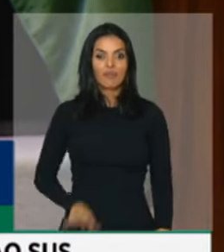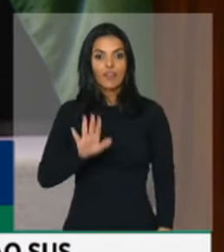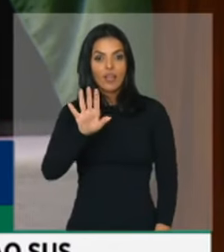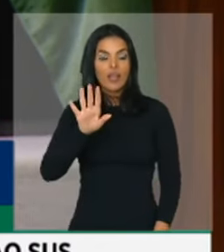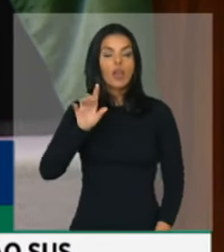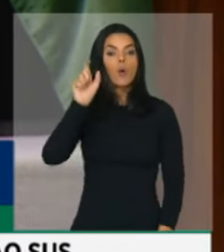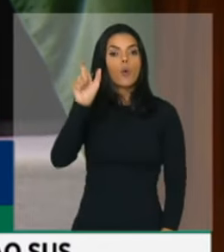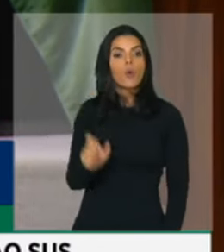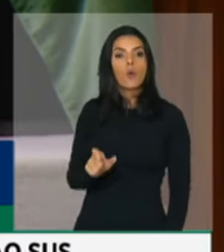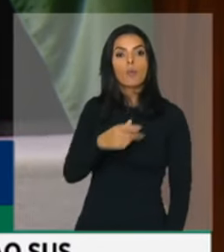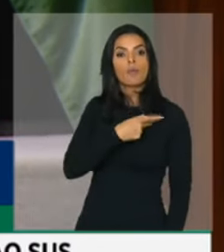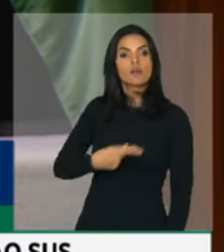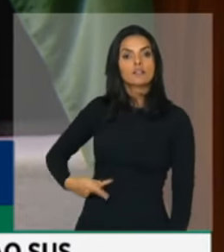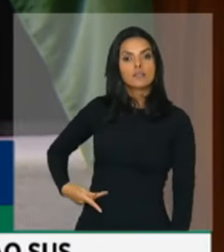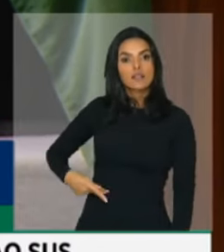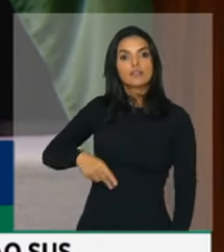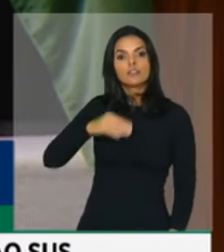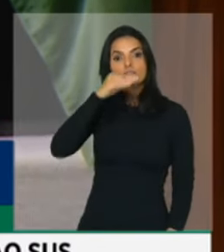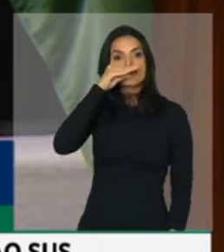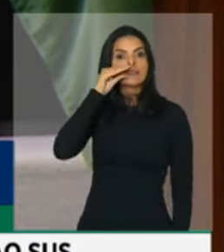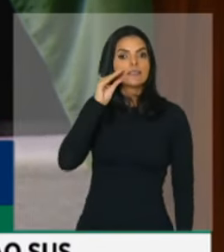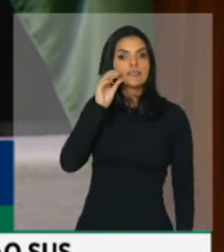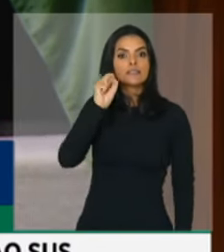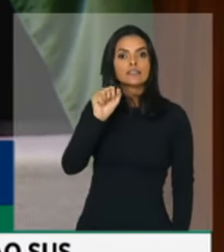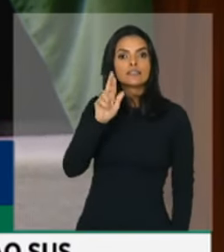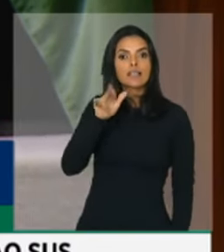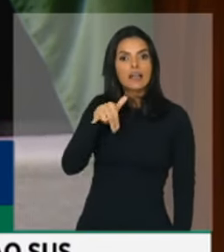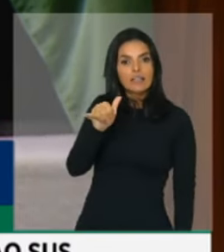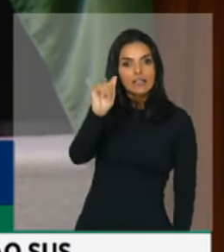SARNEY A CRIAÇÃO DO SUAS, DO SEGURO-DESEMPREGO, DO VALE-TRANSPORTE E DA APOSENTADORIA PARA